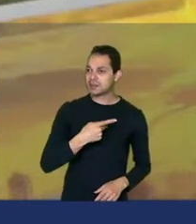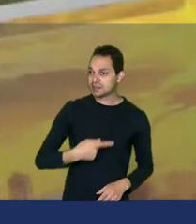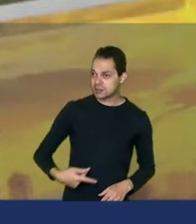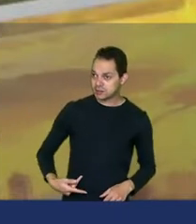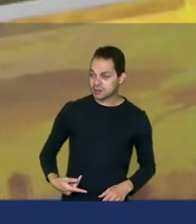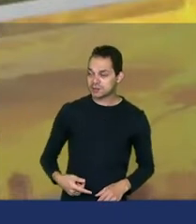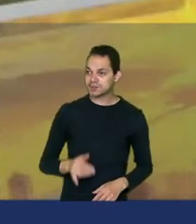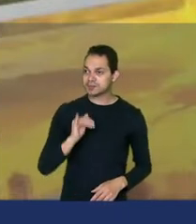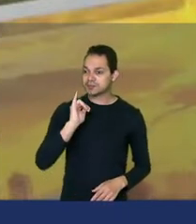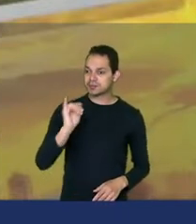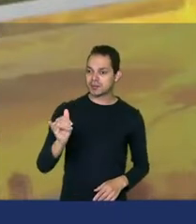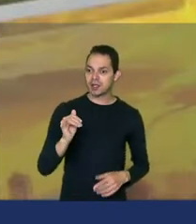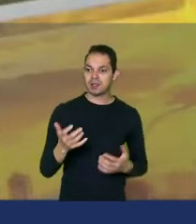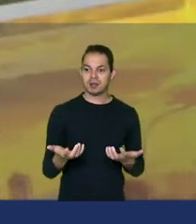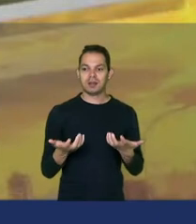CAUSOU. SENHOR PRESIDENTE, EU QUERO TAMBÉM, EU REGISTRO